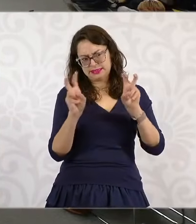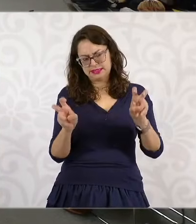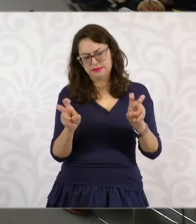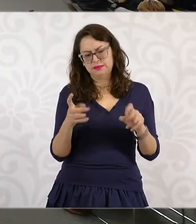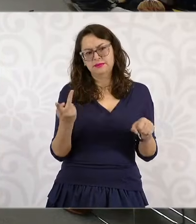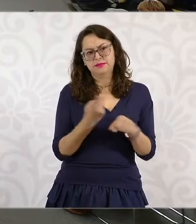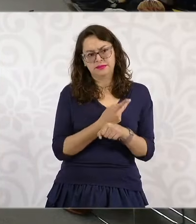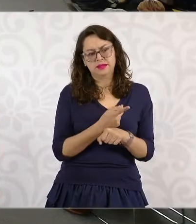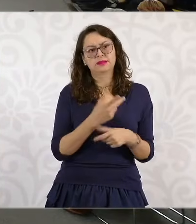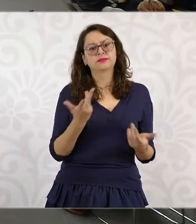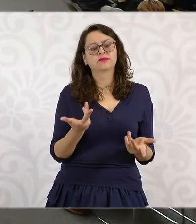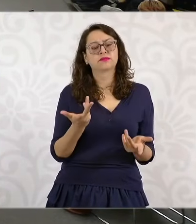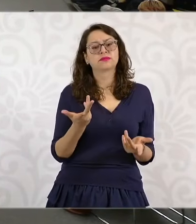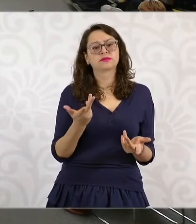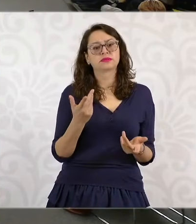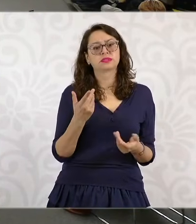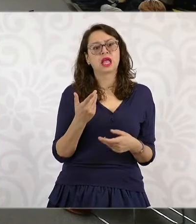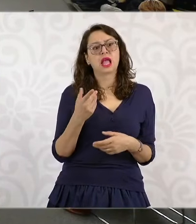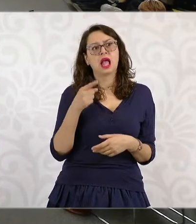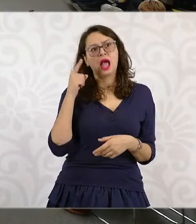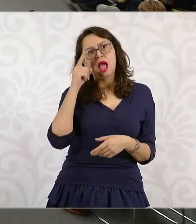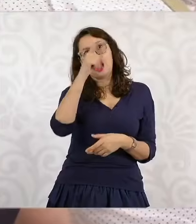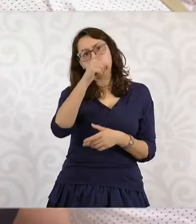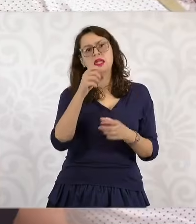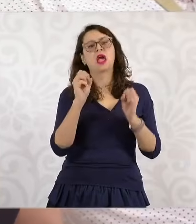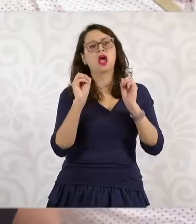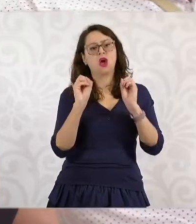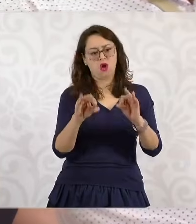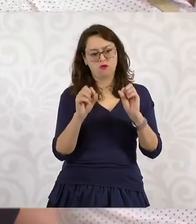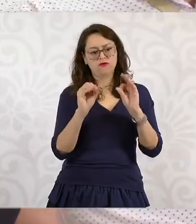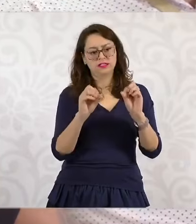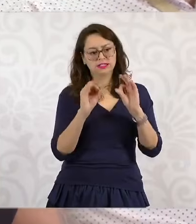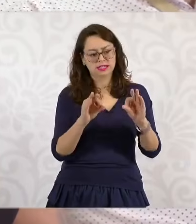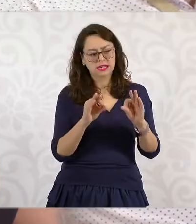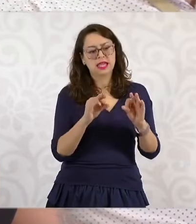de estas reuniones semanales que les pidió hacer en los centros de detención del AIS? Qué bueno que